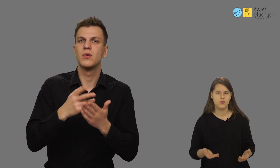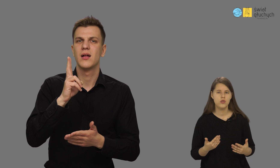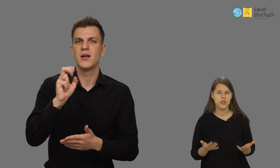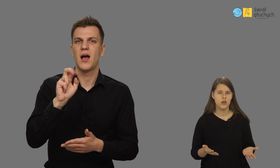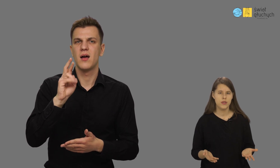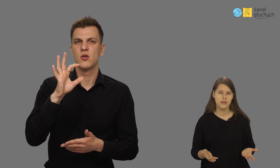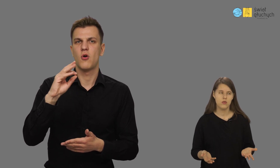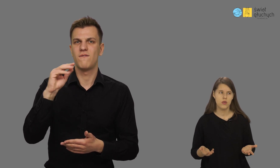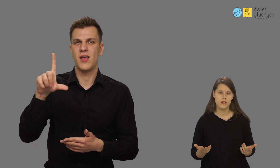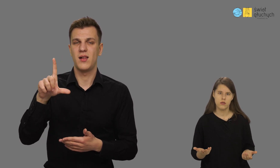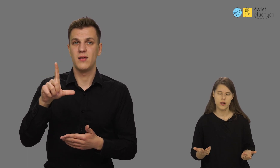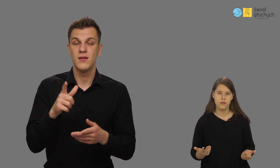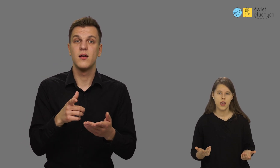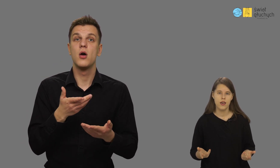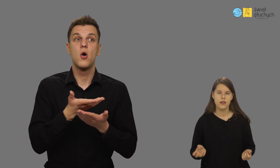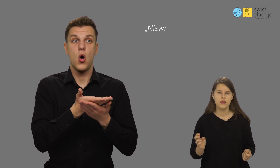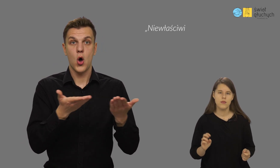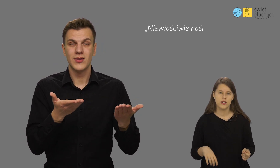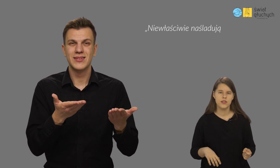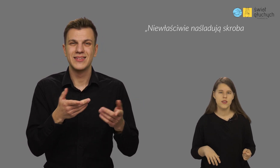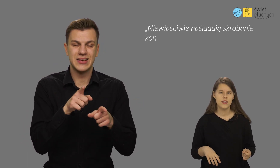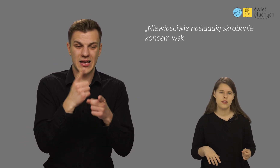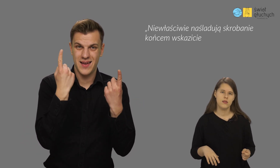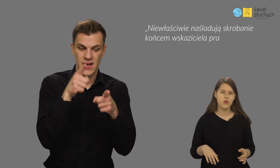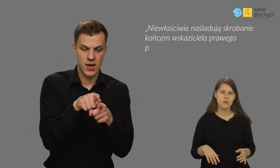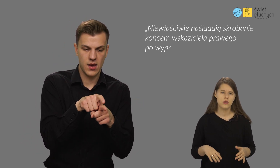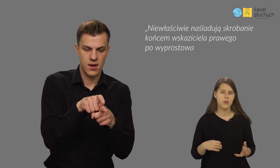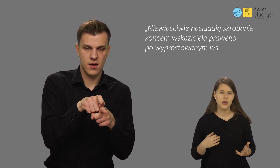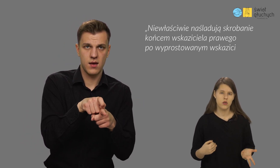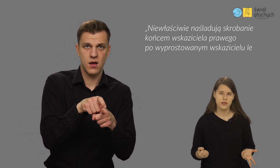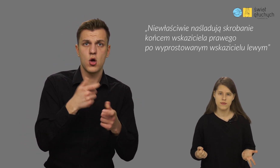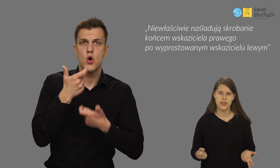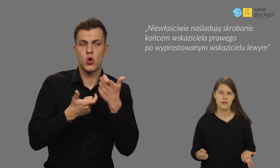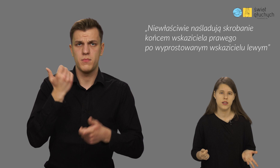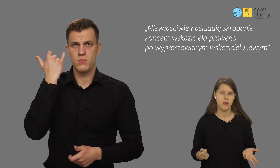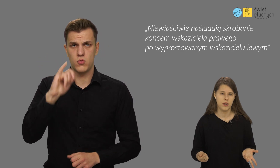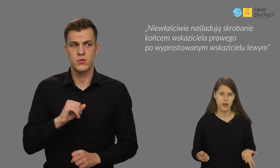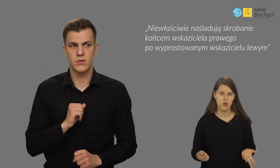Spójrzcie na opis znaku „kartofel”: „Niewłaściwie naśladują skrobanie końcem wskaziciela prawego